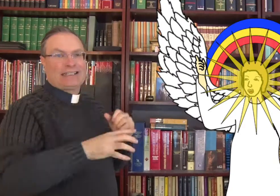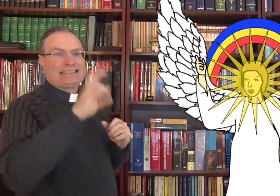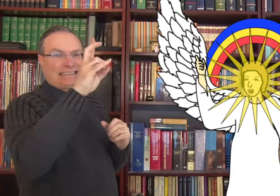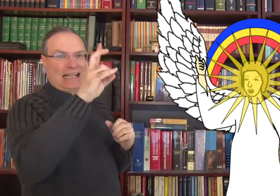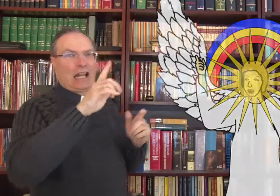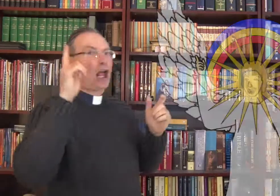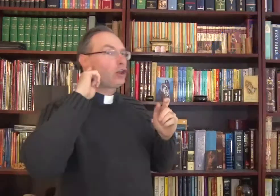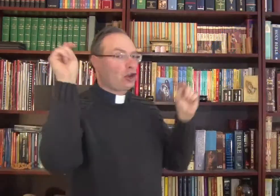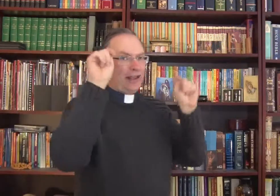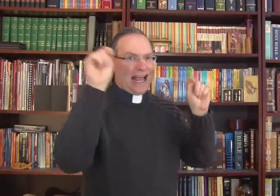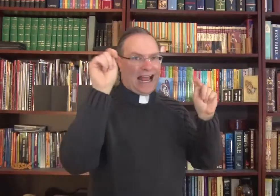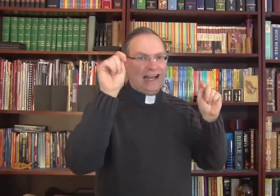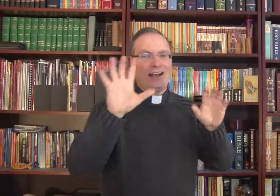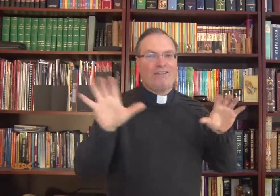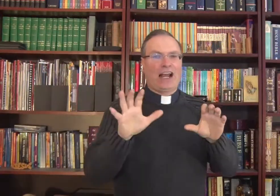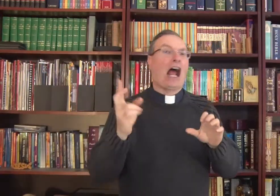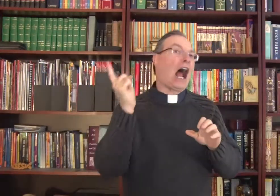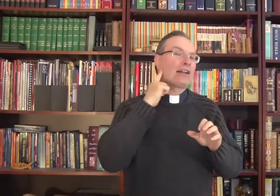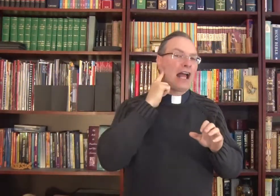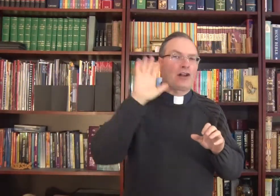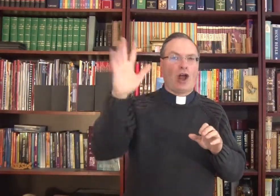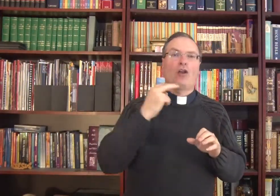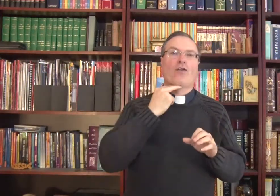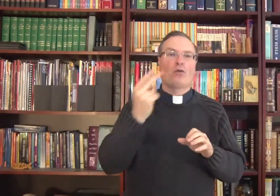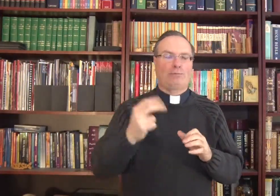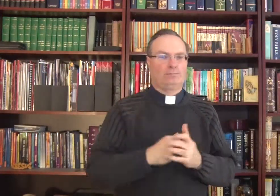les sept tonnerres firent entendre leur voix.»